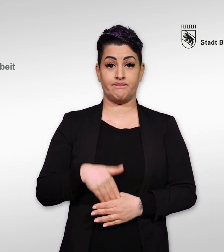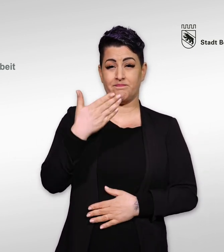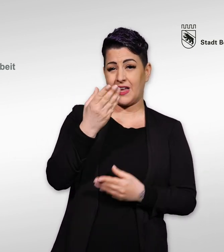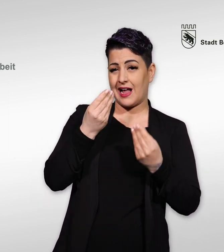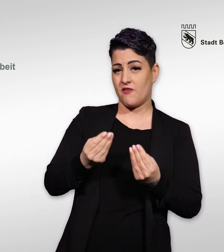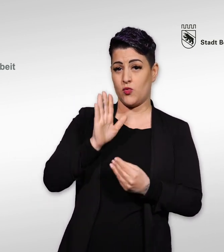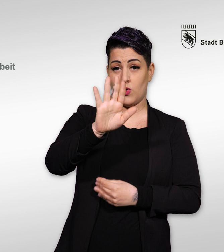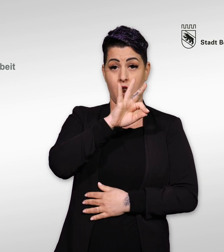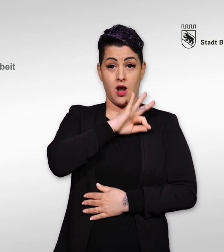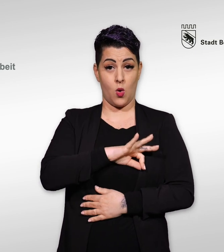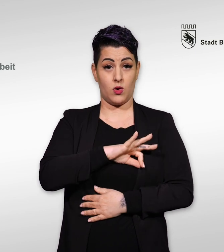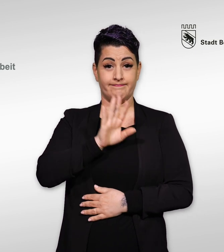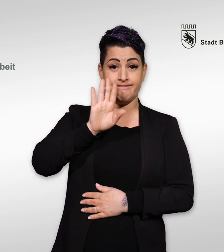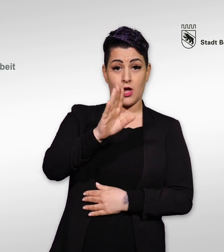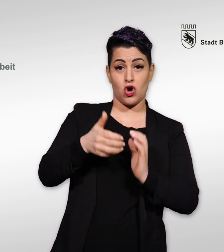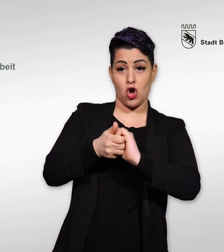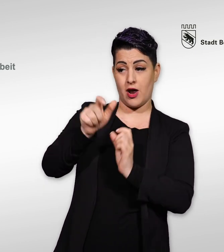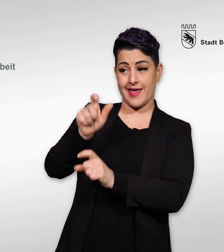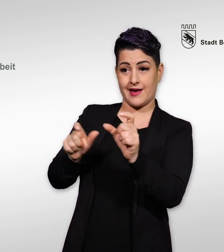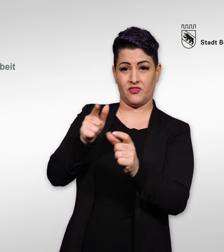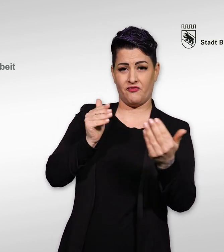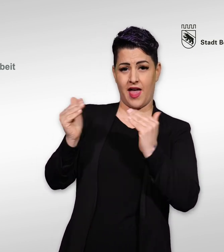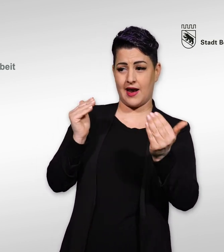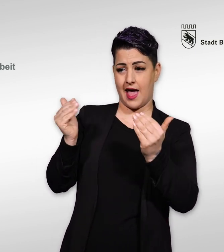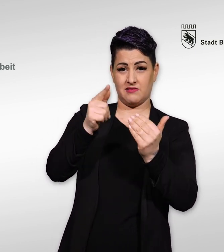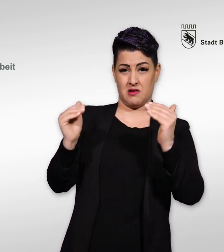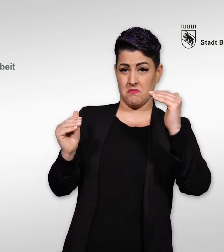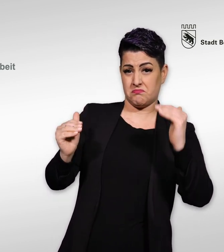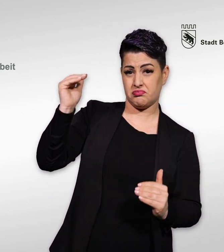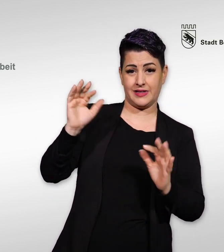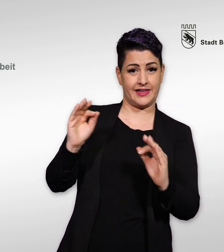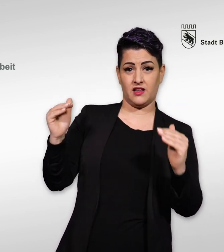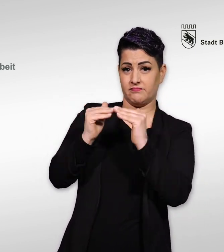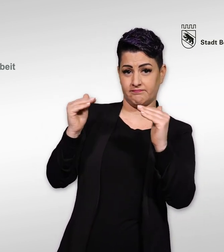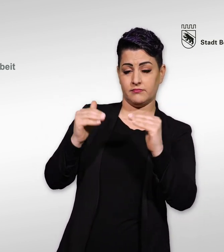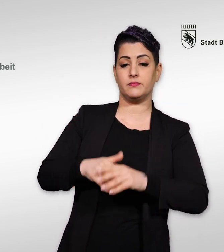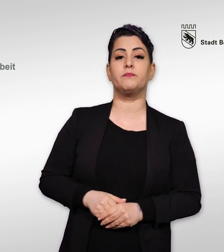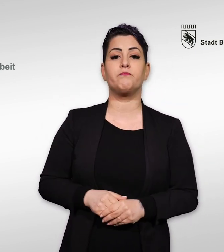Haben Sie das Gefühl, Ihr Lohn ist im Vergleich zum Lohn Ihrer Kolleg*innen ungerechtfertigt tief?